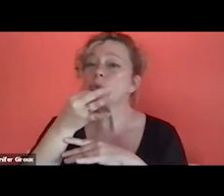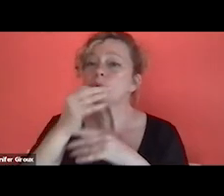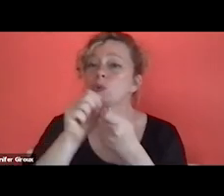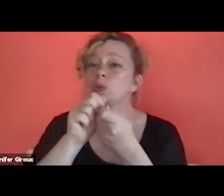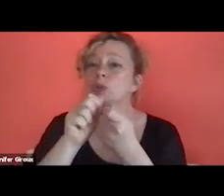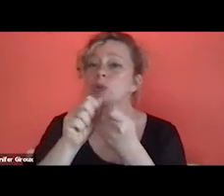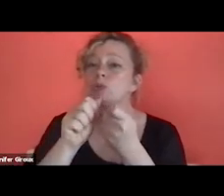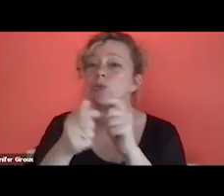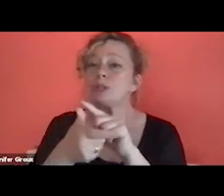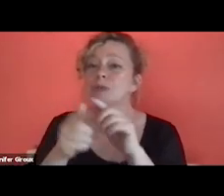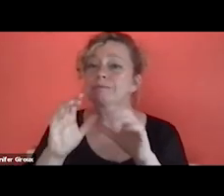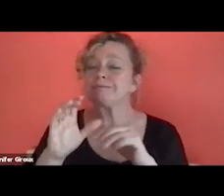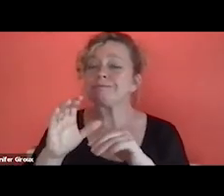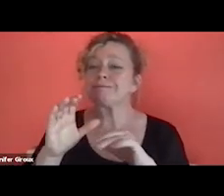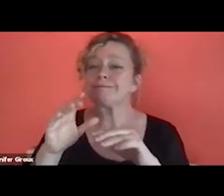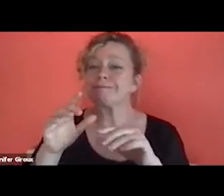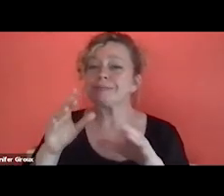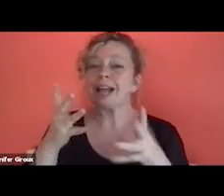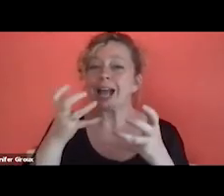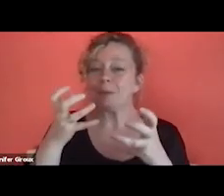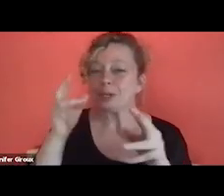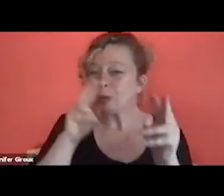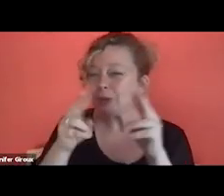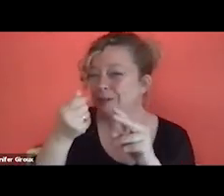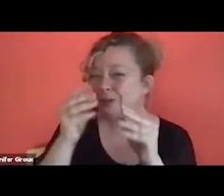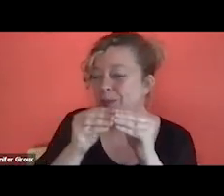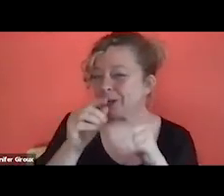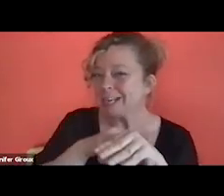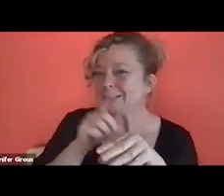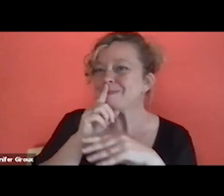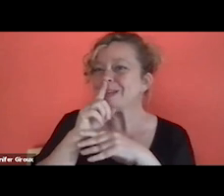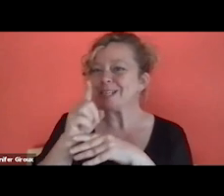Sé que creo que querré verlo unas cuantas veces más para asegurarme de que estoy captando todos los consejos